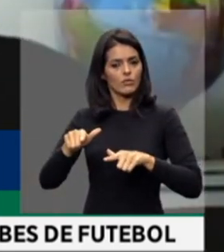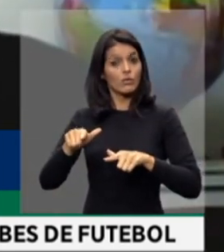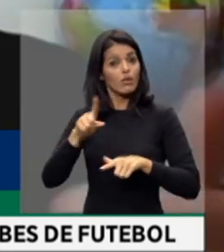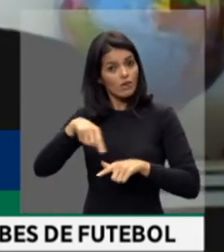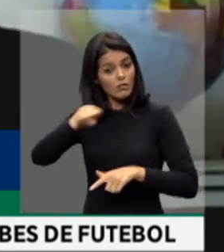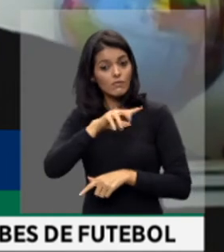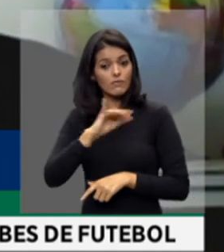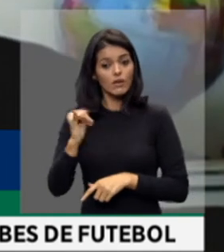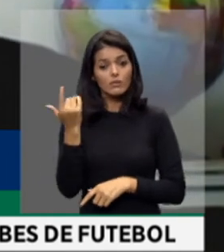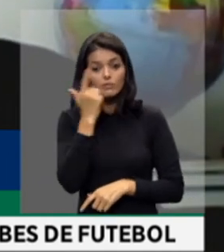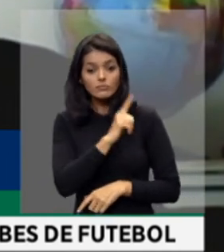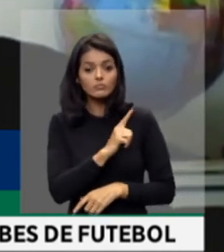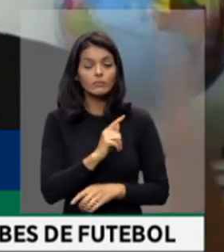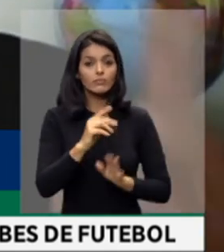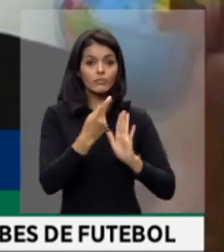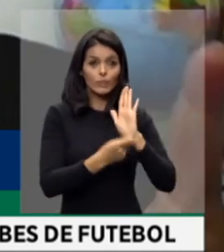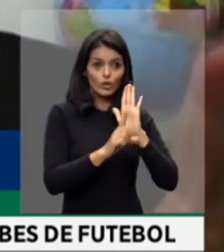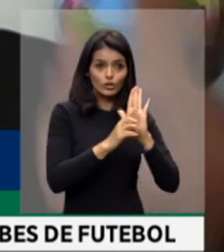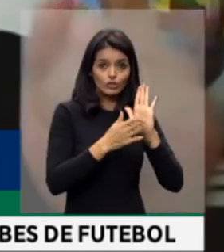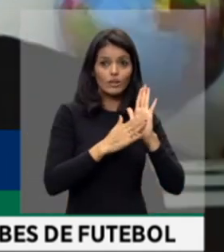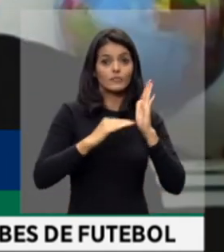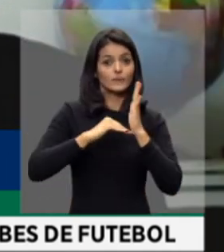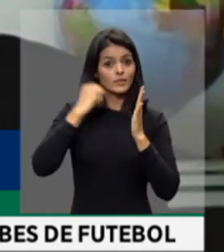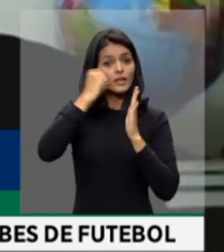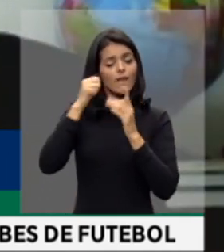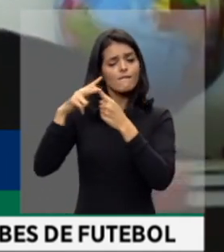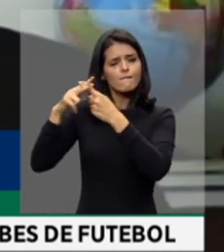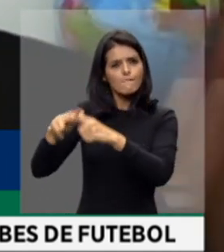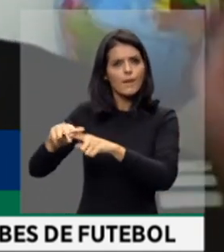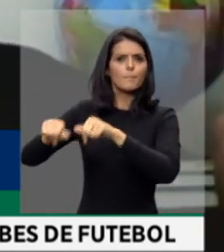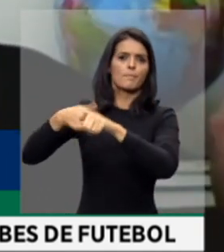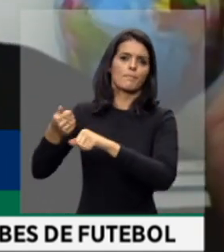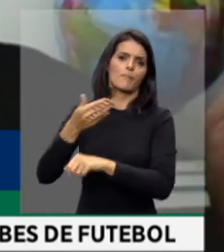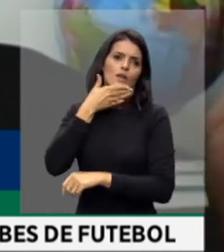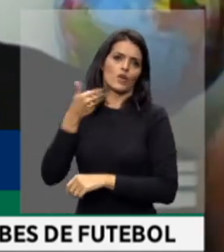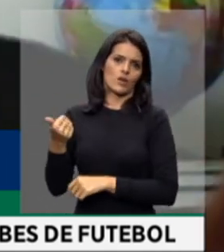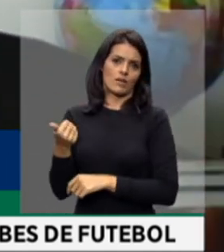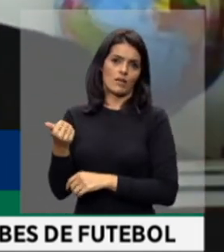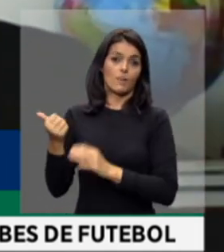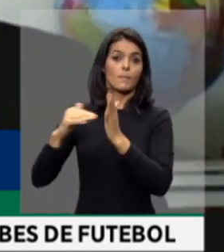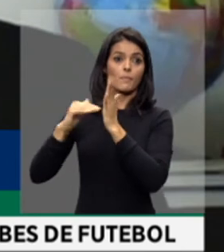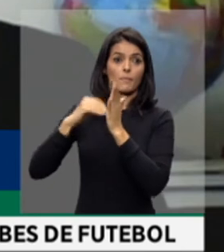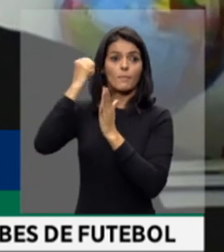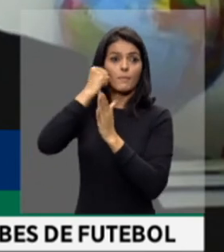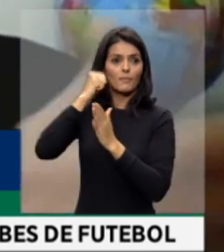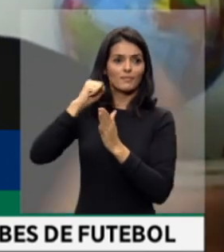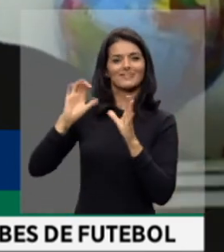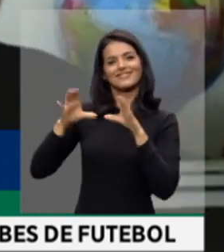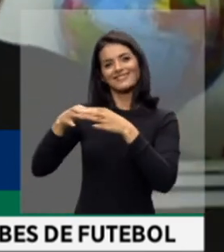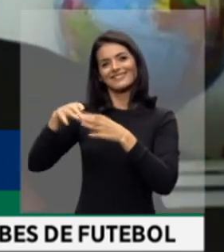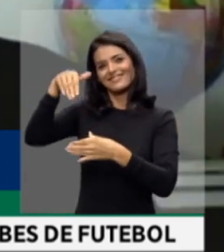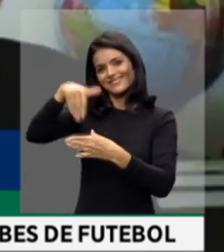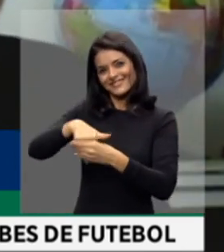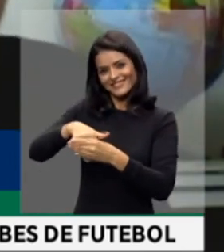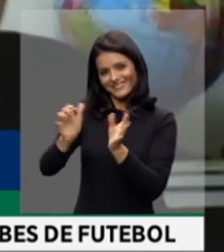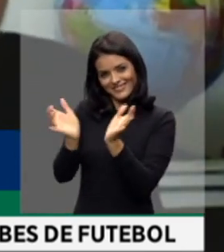PARA O ANO QUE VEM NÃO VAI TER MAIS O RENDA EMERGENCIAL, POR SINAL ESTÁ CORTANDO O RENDA EMERGENCIAL A PARTIR DE